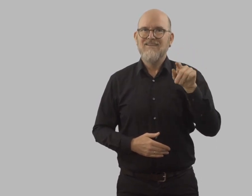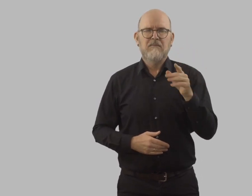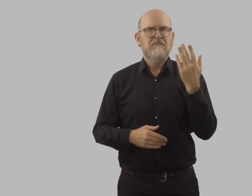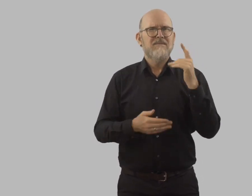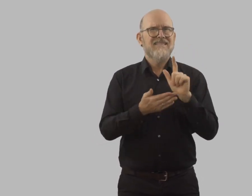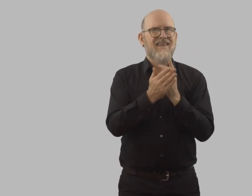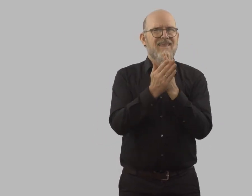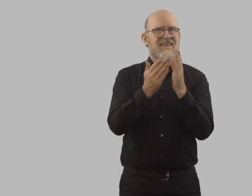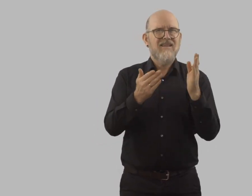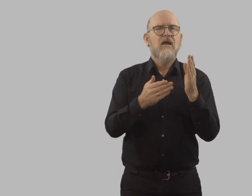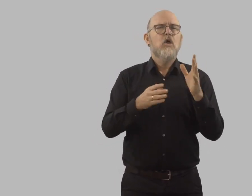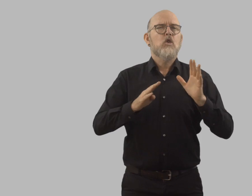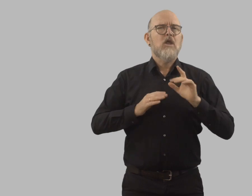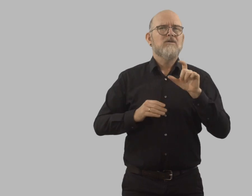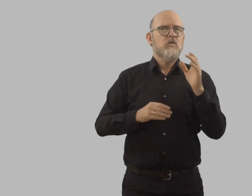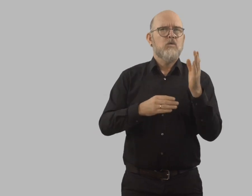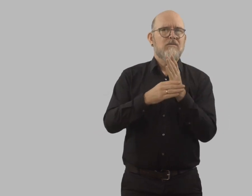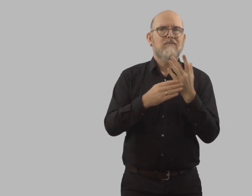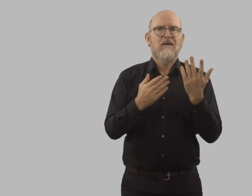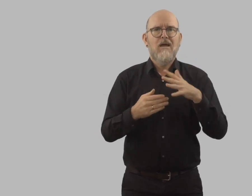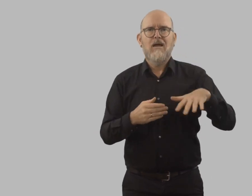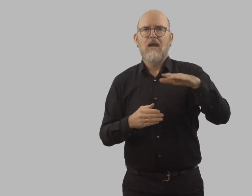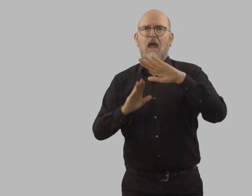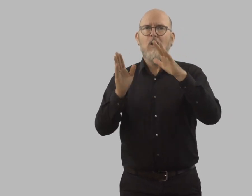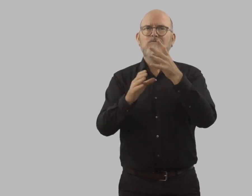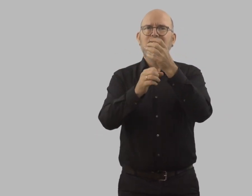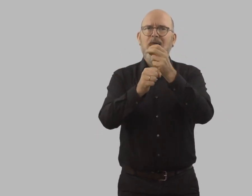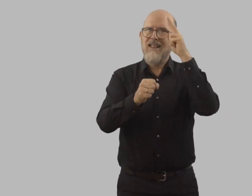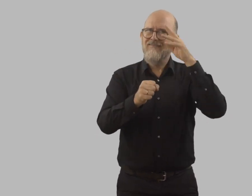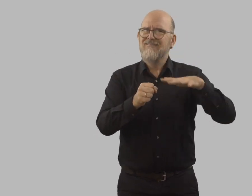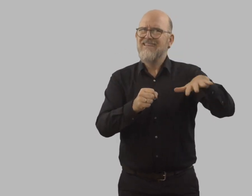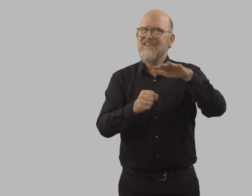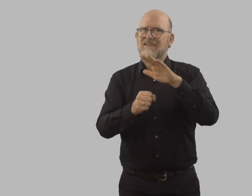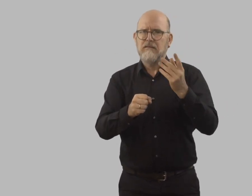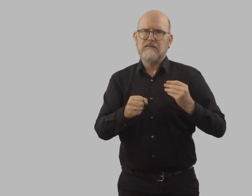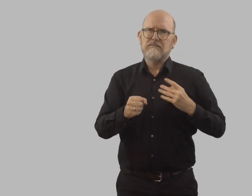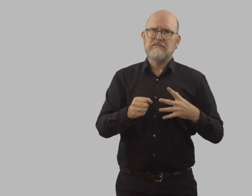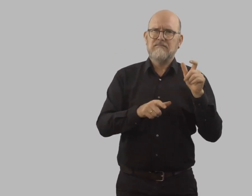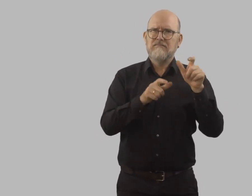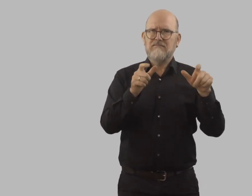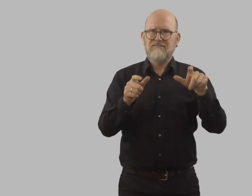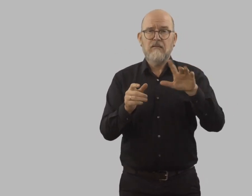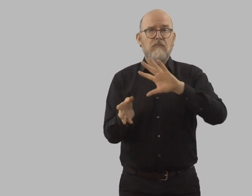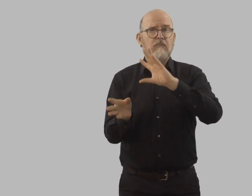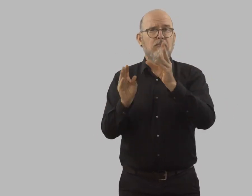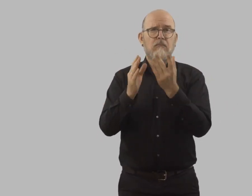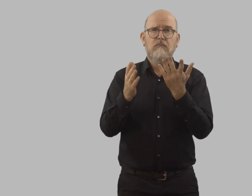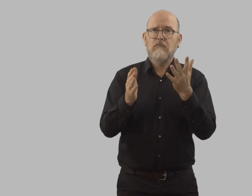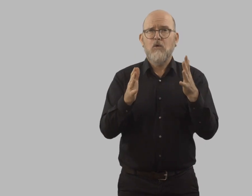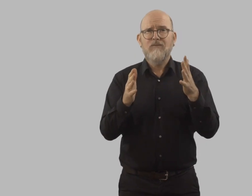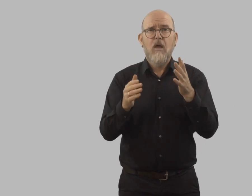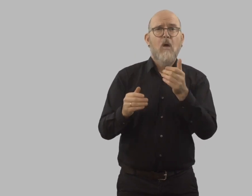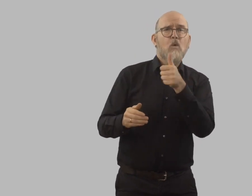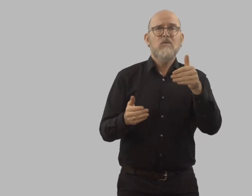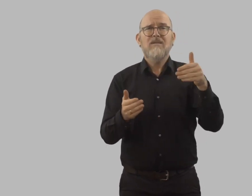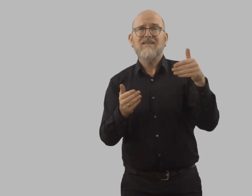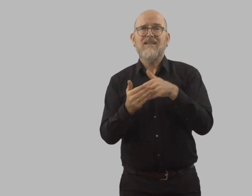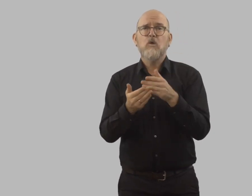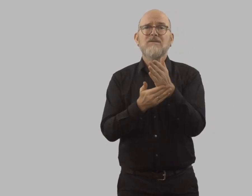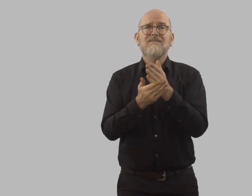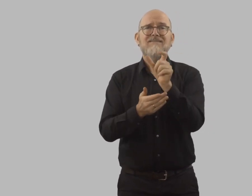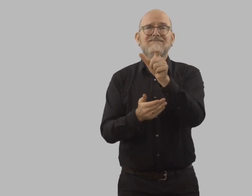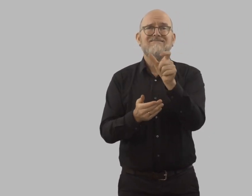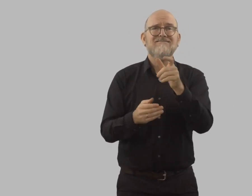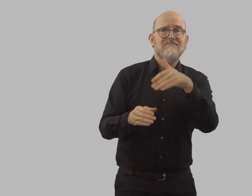Um 1900 arbeiteten etwa 100.000 Dienstbotinnen